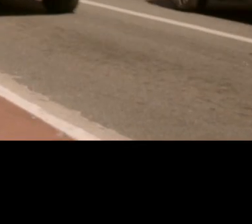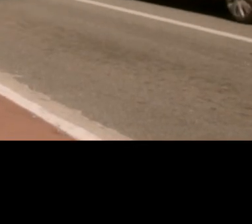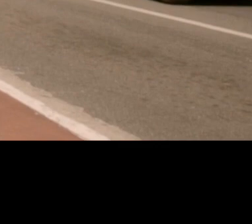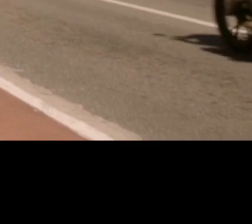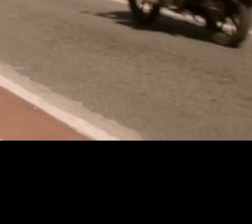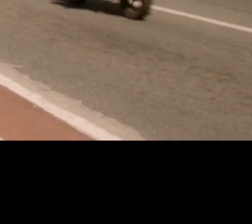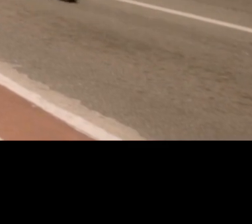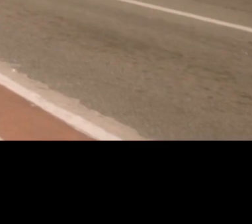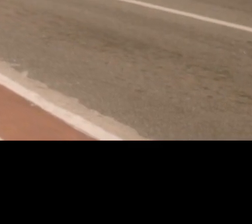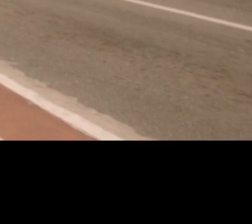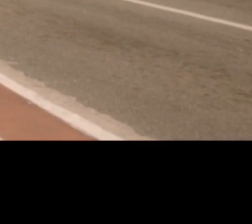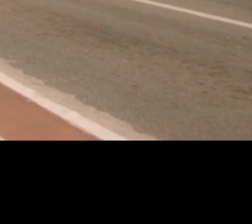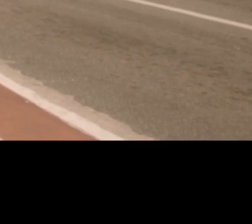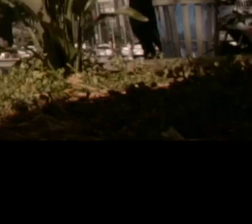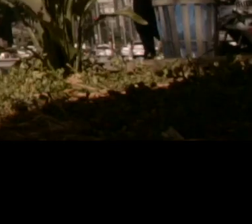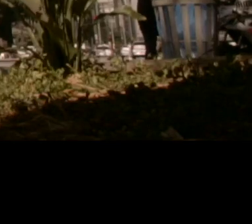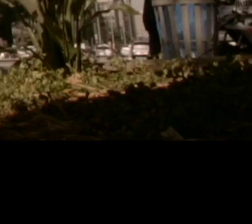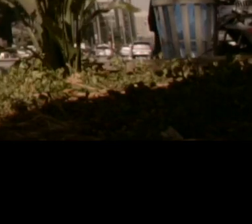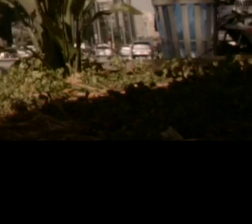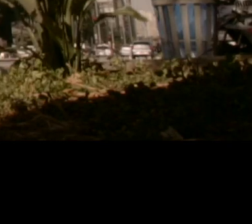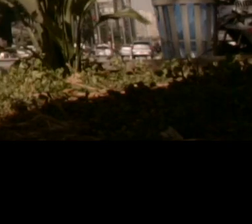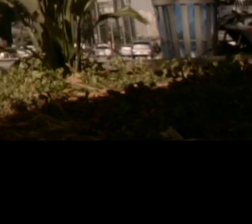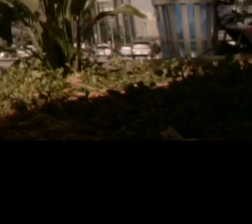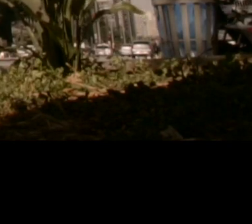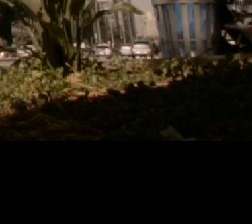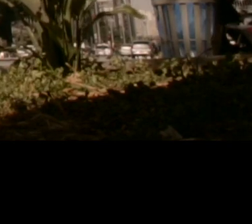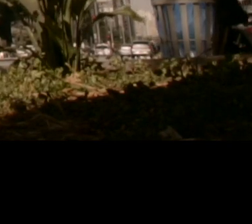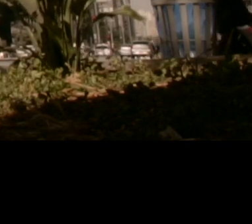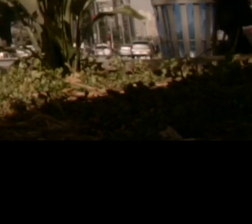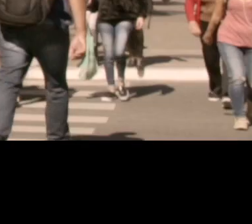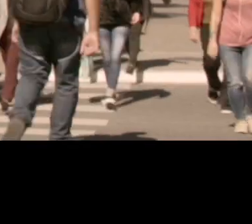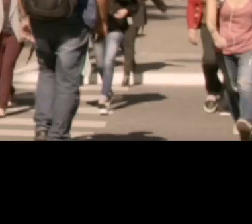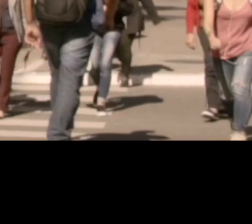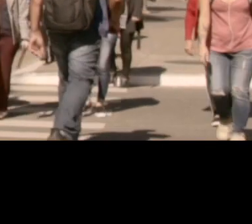[Música]